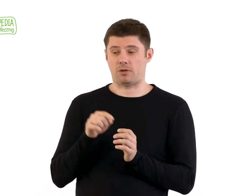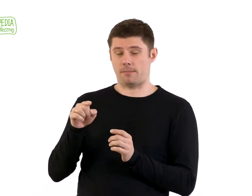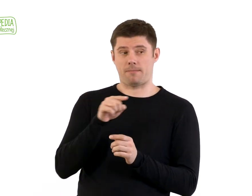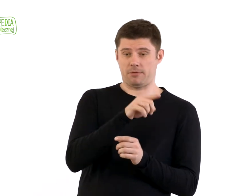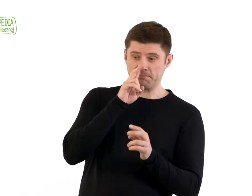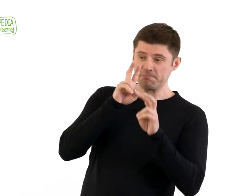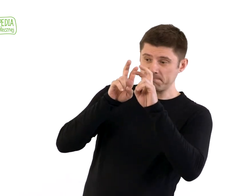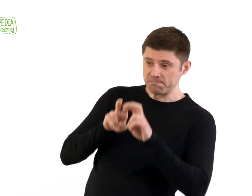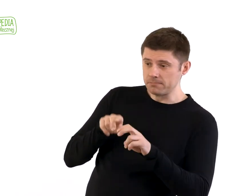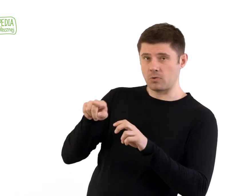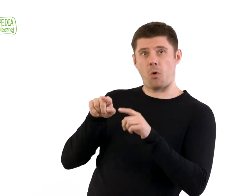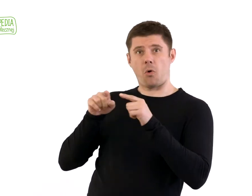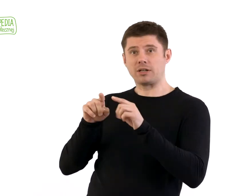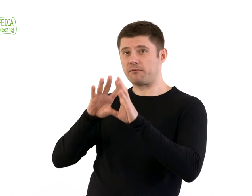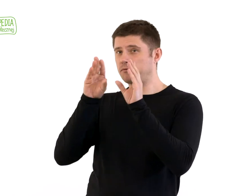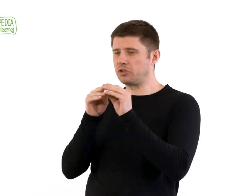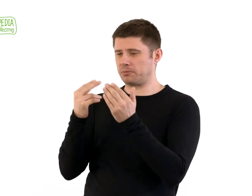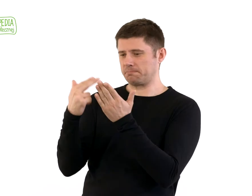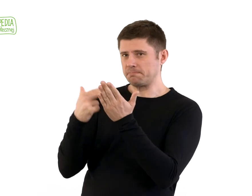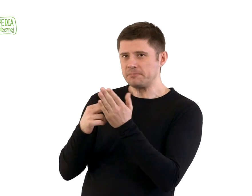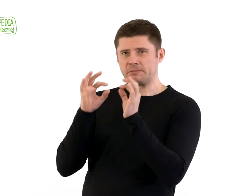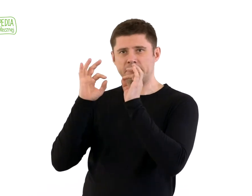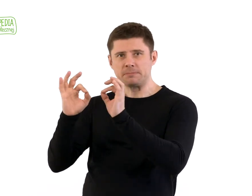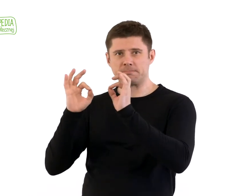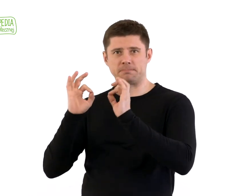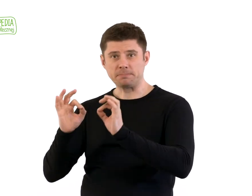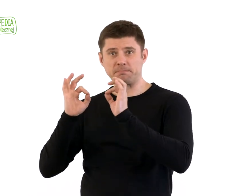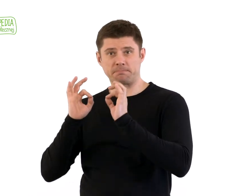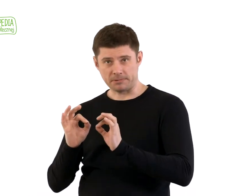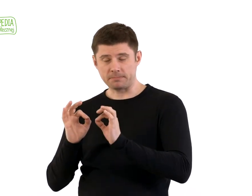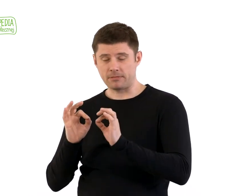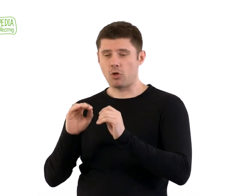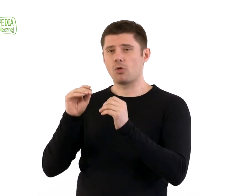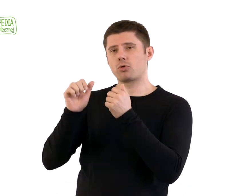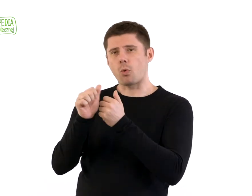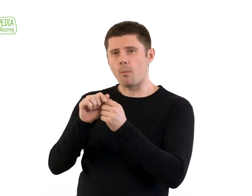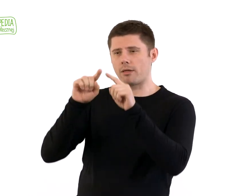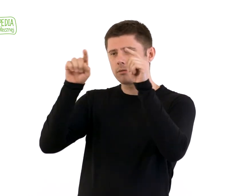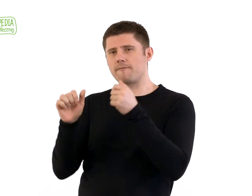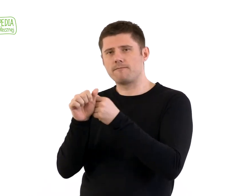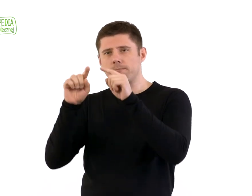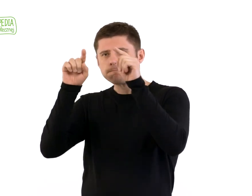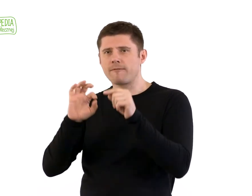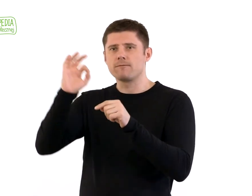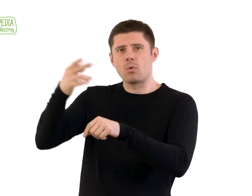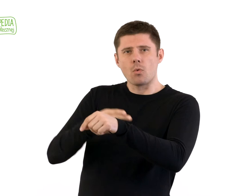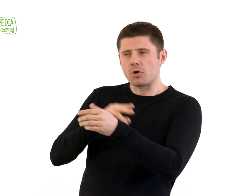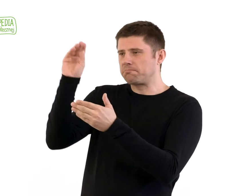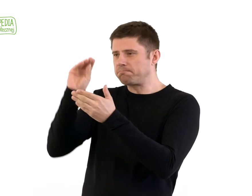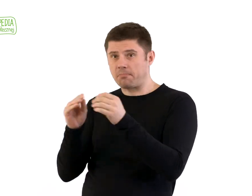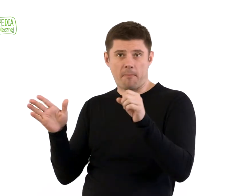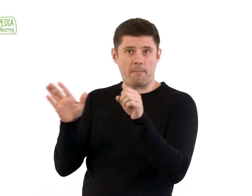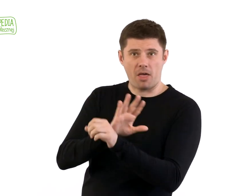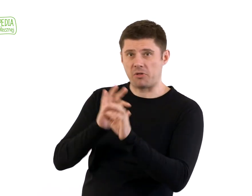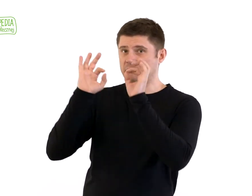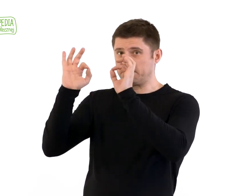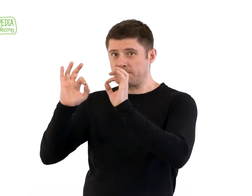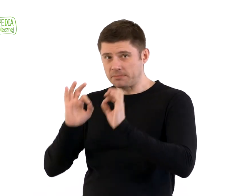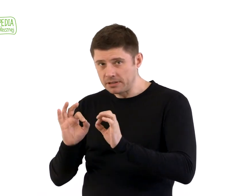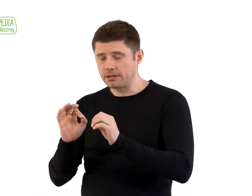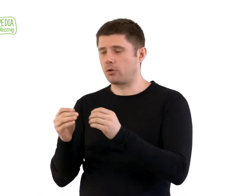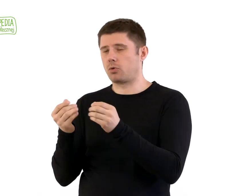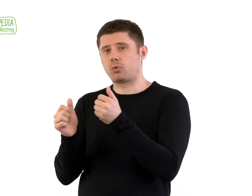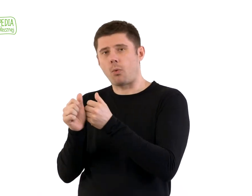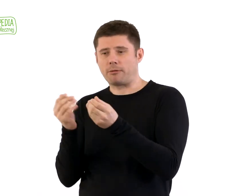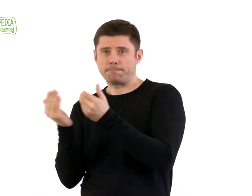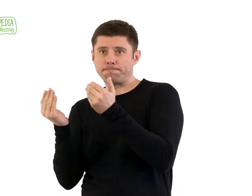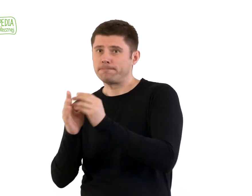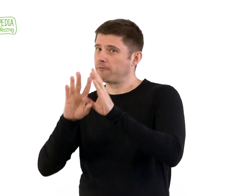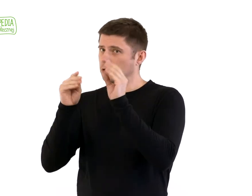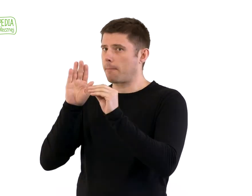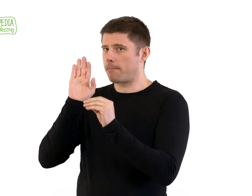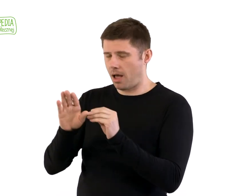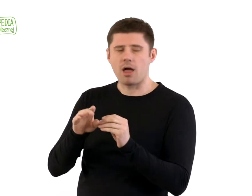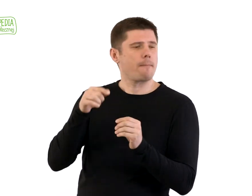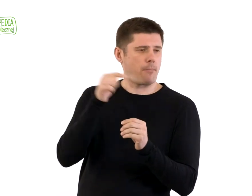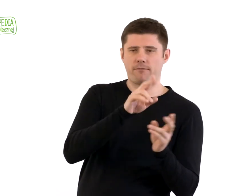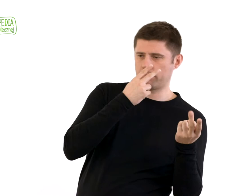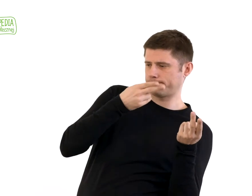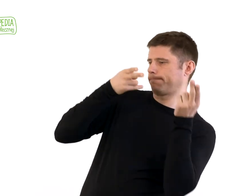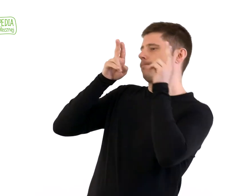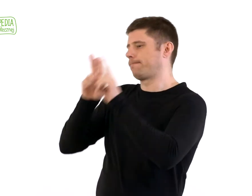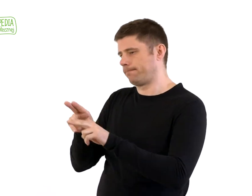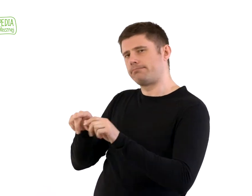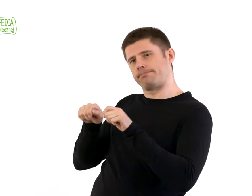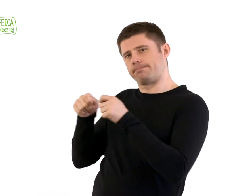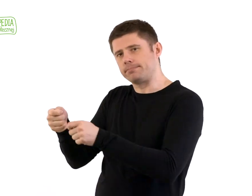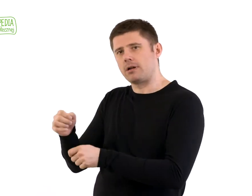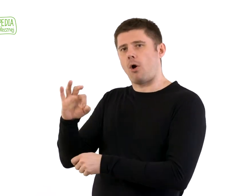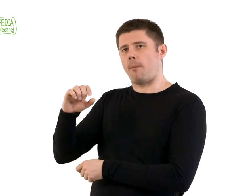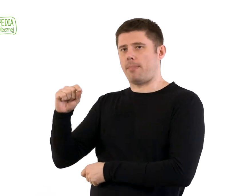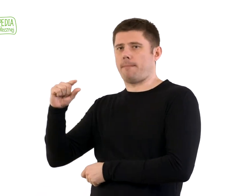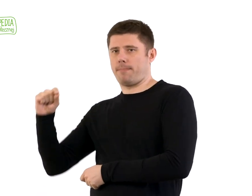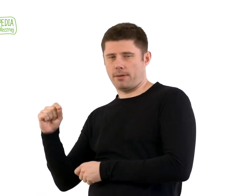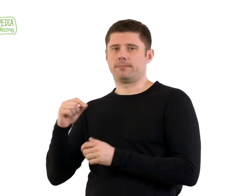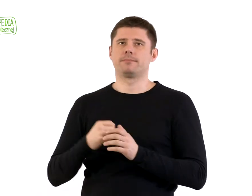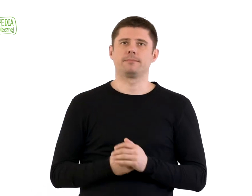Jeśli organizacja spełnia wszystkie wymogi ustawy, złożyła odpowiednie i prawidłowo wypełnione formularze oraz załączyła wymagane załączniki, powinna uzyskać status OPP.